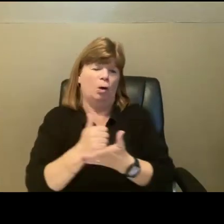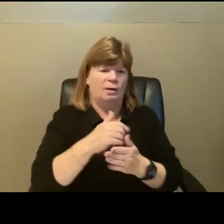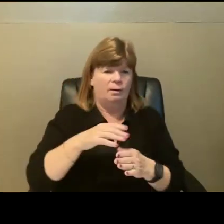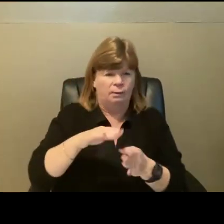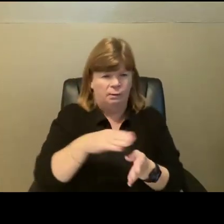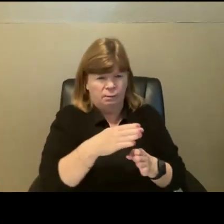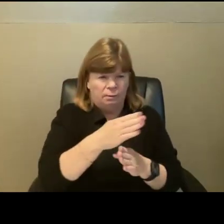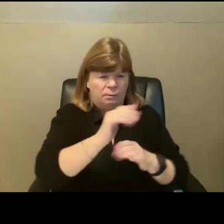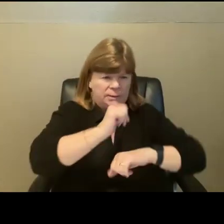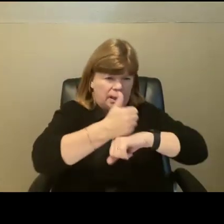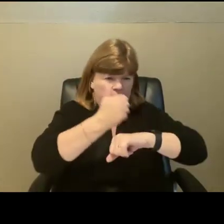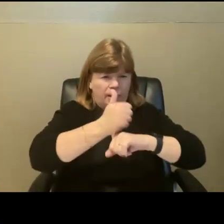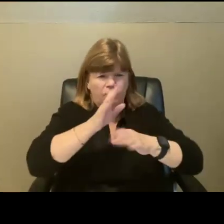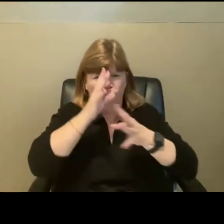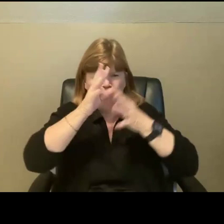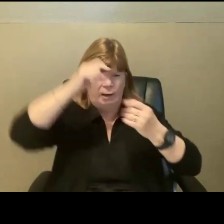impulsos para ayudar a que tu cuerpo se mueva.